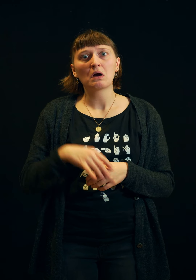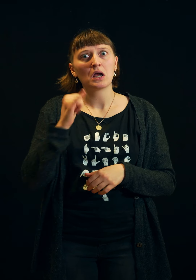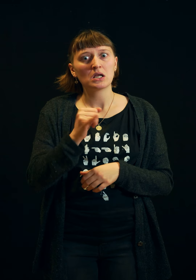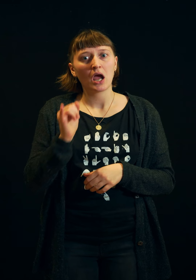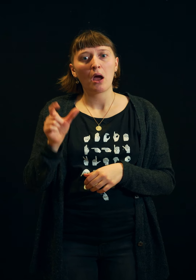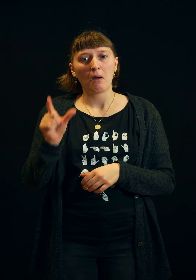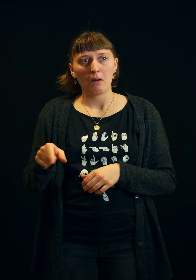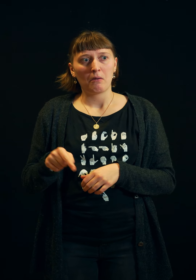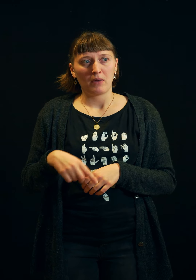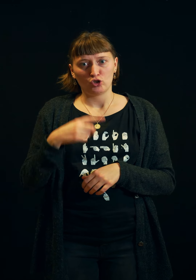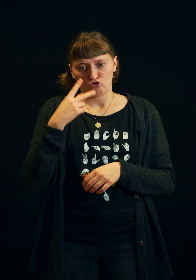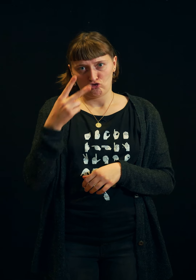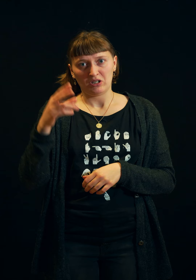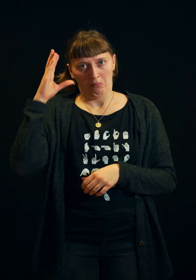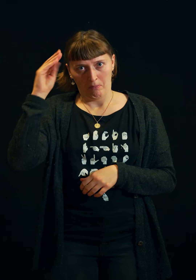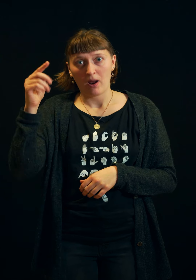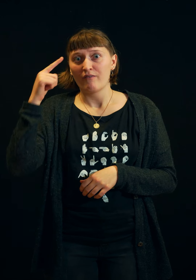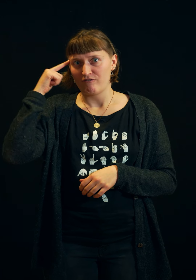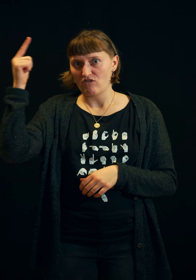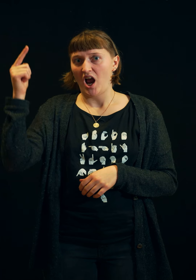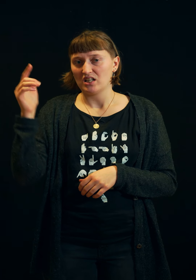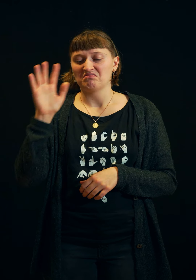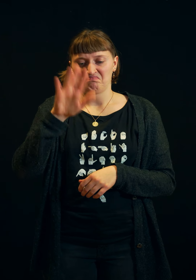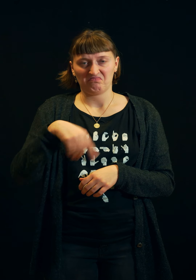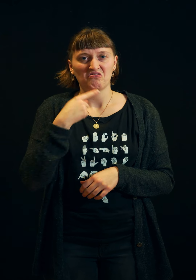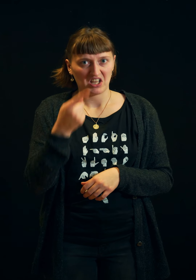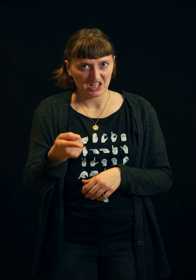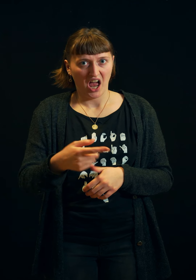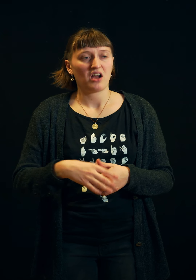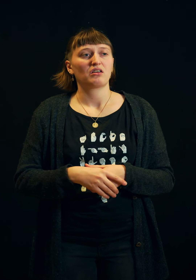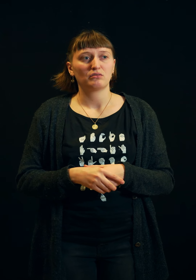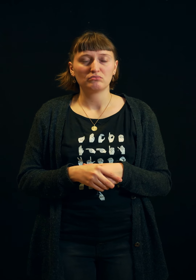Ein Mann, so am Boden, dass jedem hier klar, dort vorne im Zelte da liegt er - der Versager!